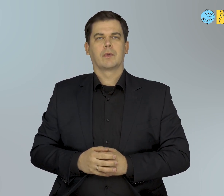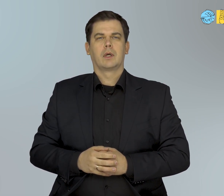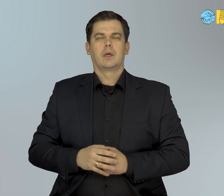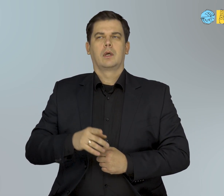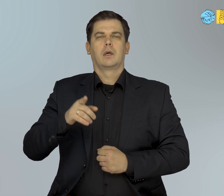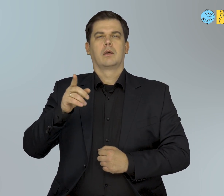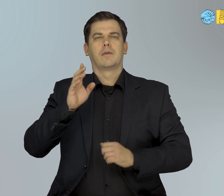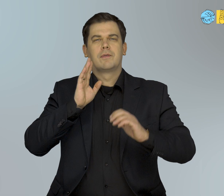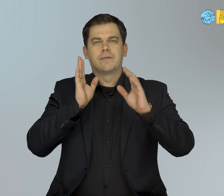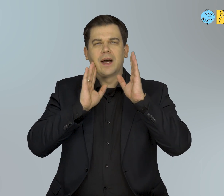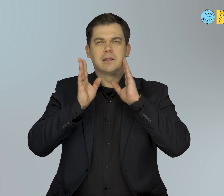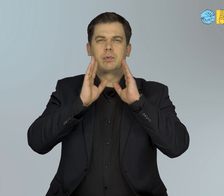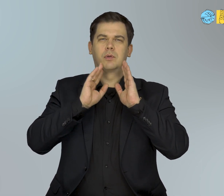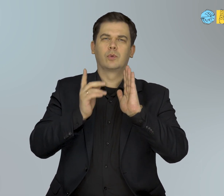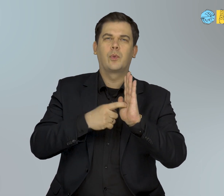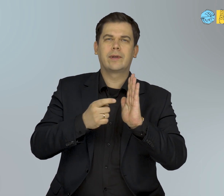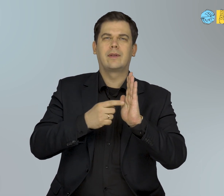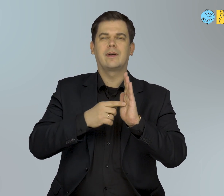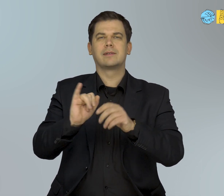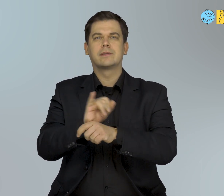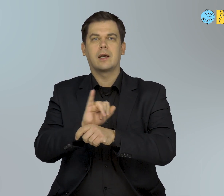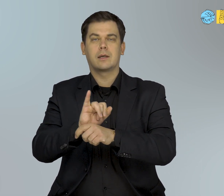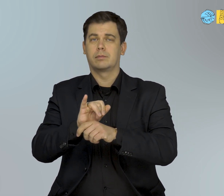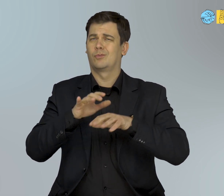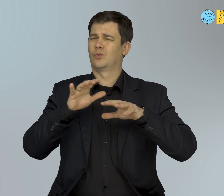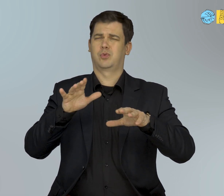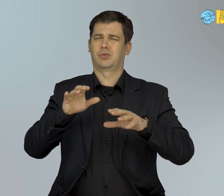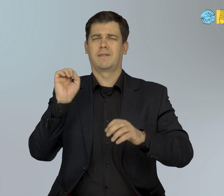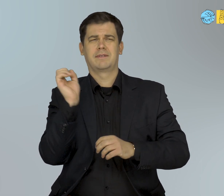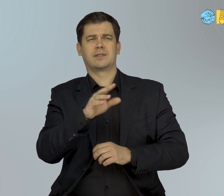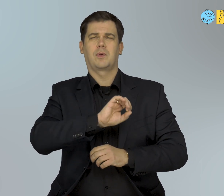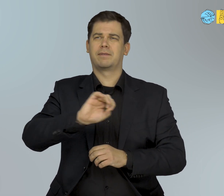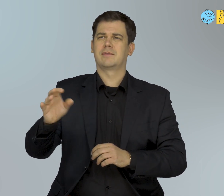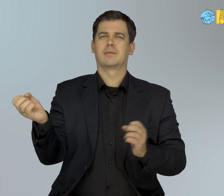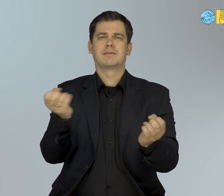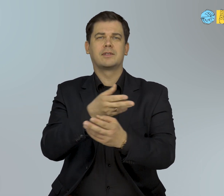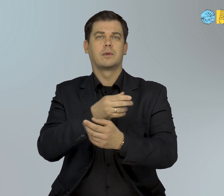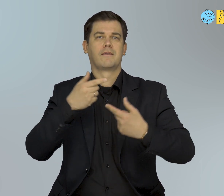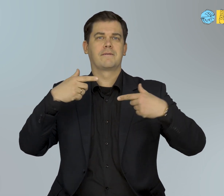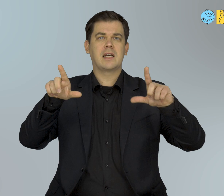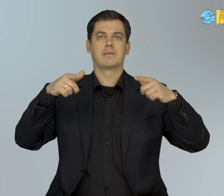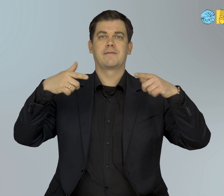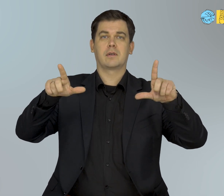W mediach społecznościowych ludzie przesyłają między sobą wiadomości, filmy